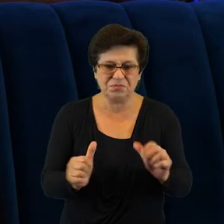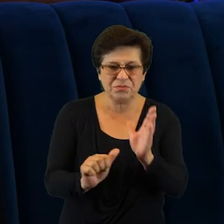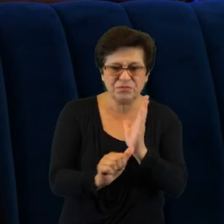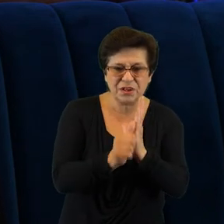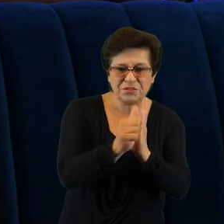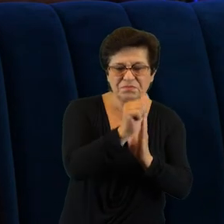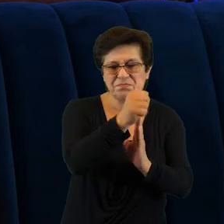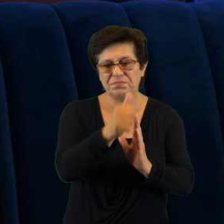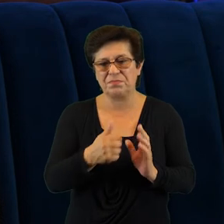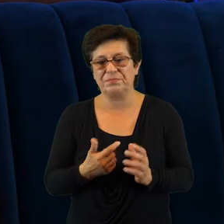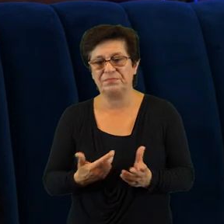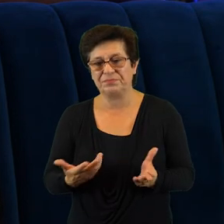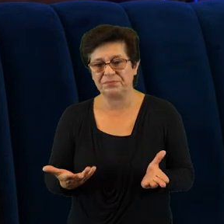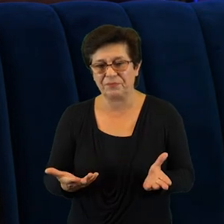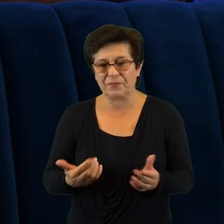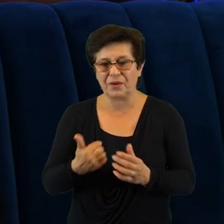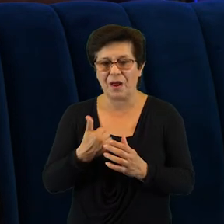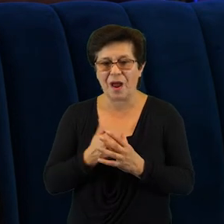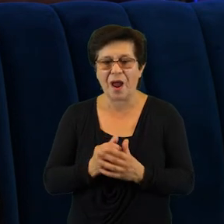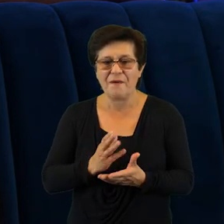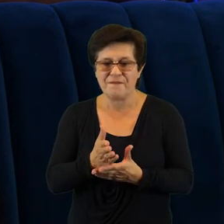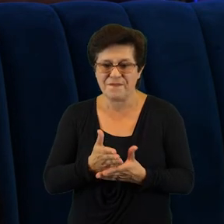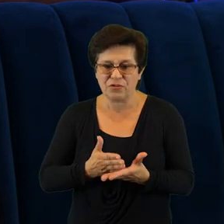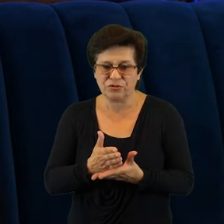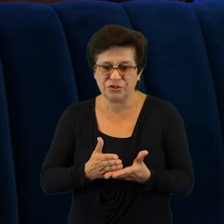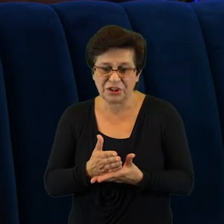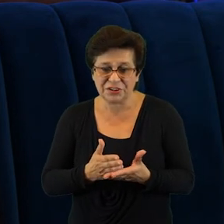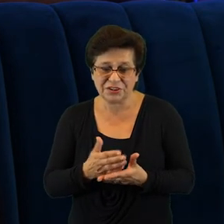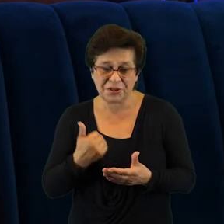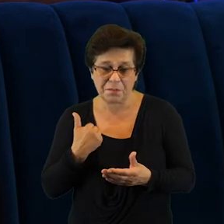która miała romans właściwie z Wierzyńskim, bo Wierzyński wtedy był jeszcze żonaty.